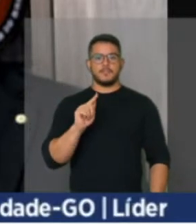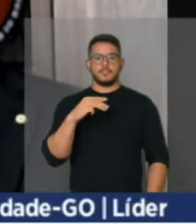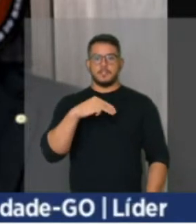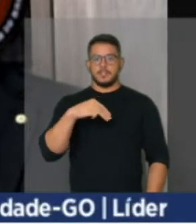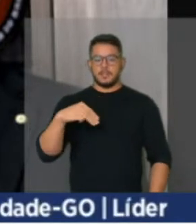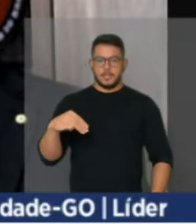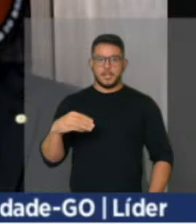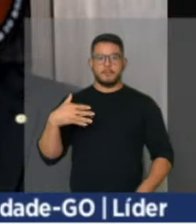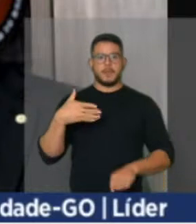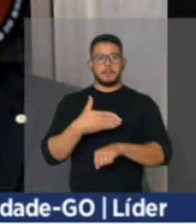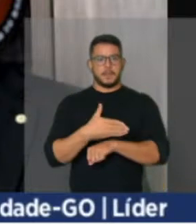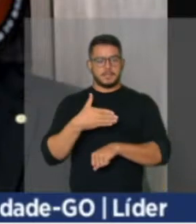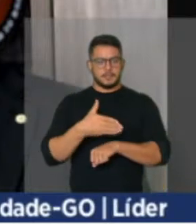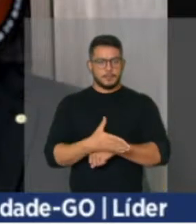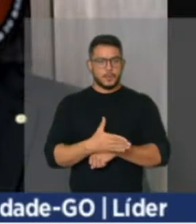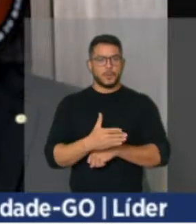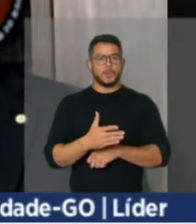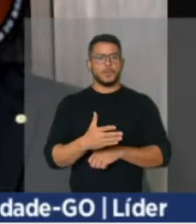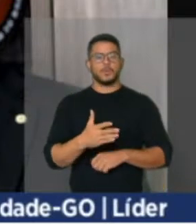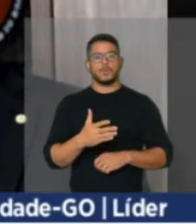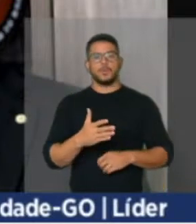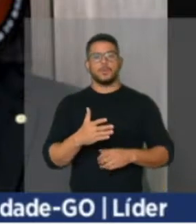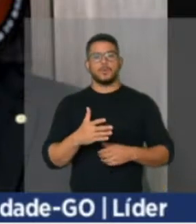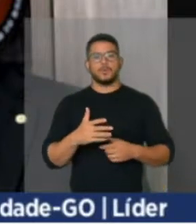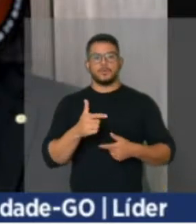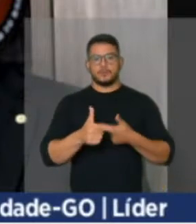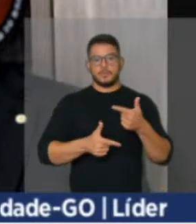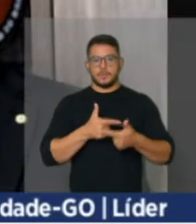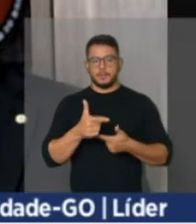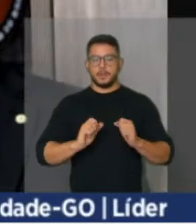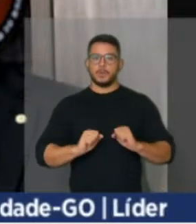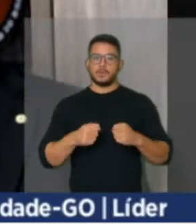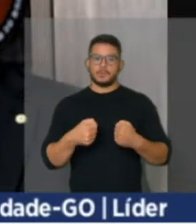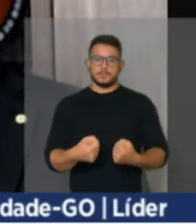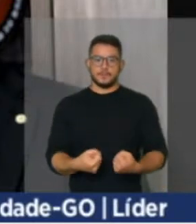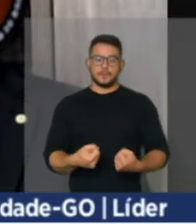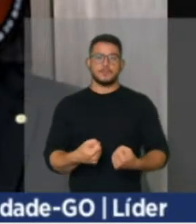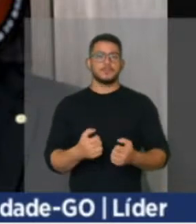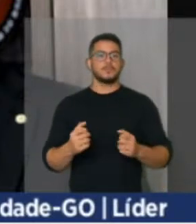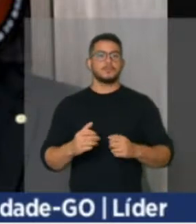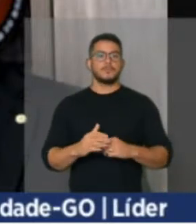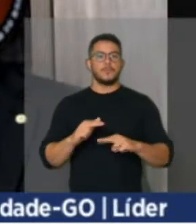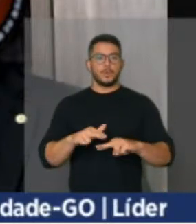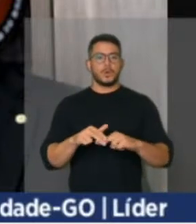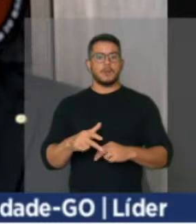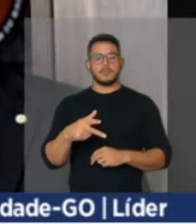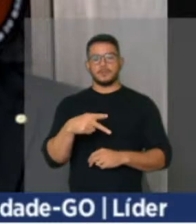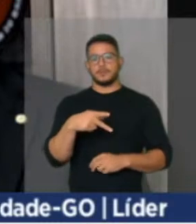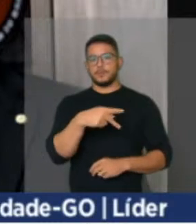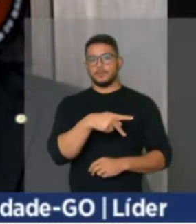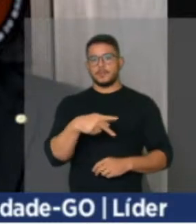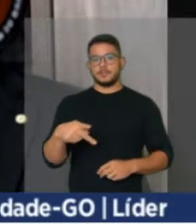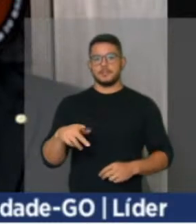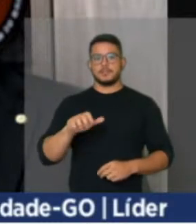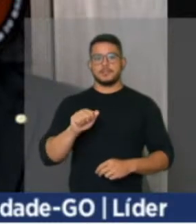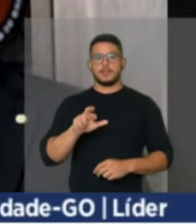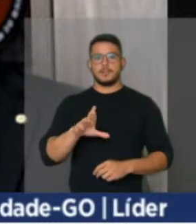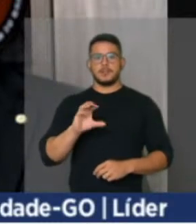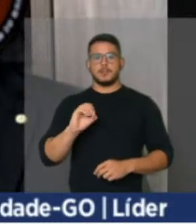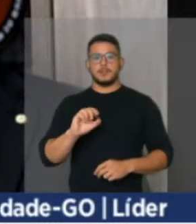PESSOA DO SEU PRESIDENTE, PREFEITO AROLDO NAVES DO MUNICÍPIO DE CAMPOS VERDES E... E DIZER QUE OS PREFEITOS